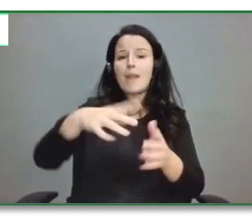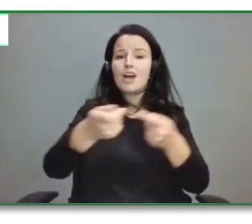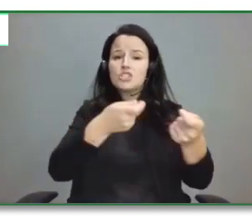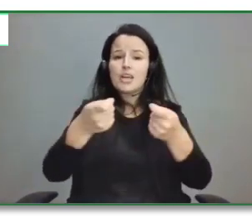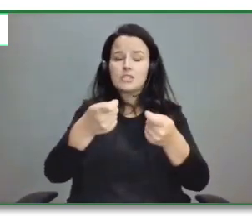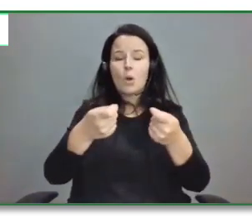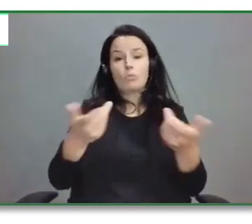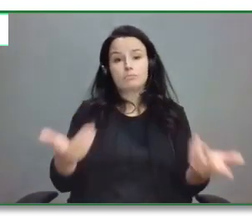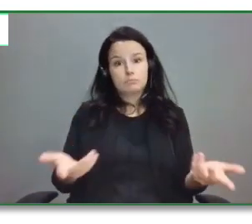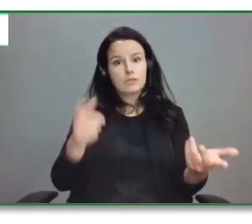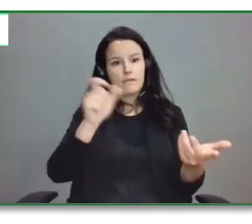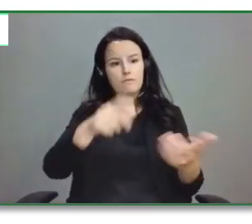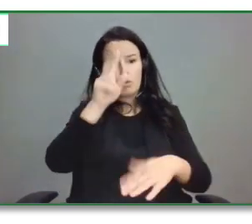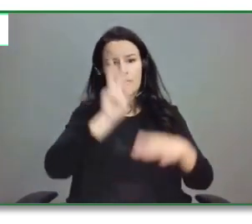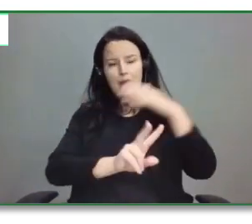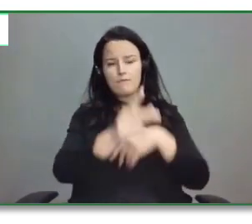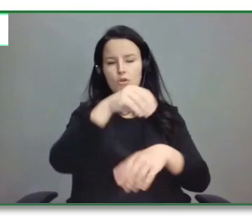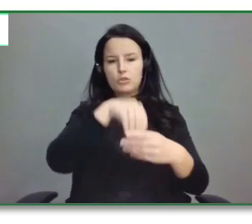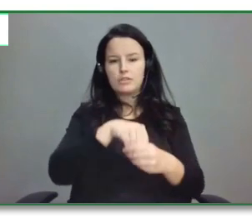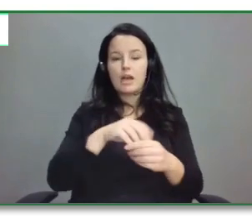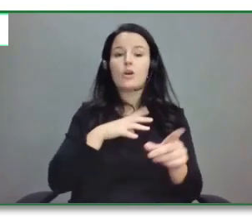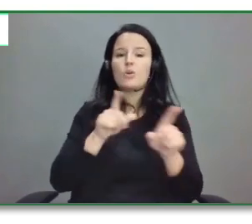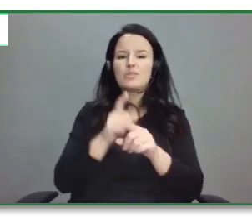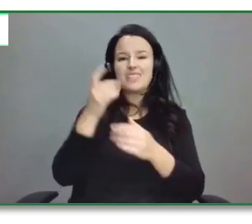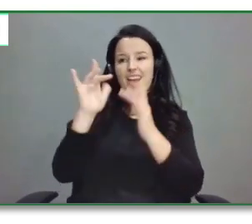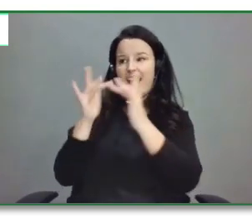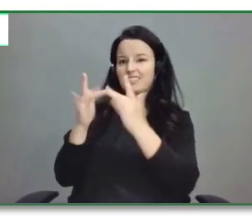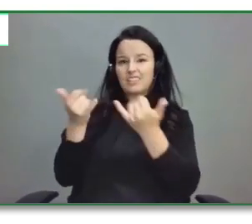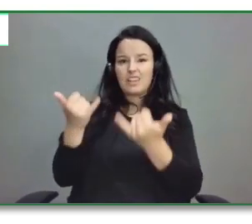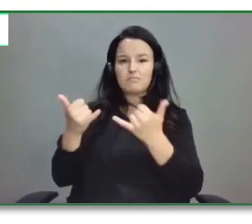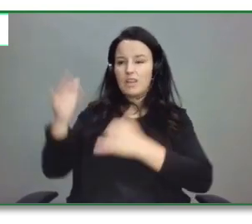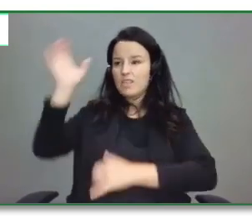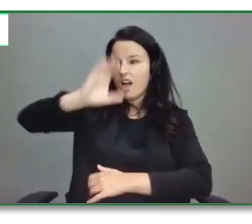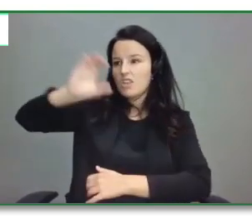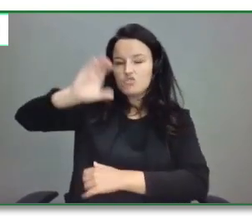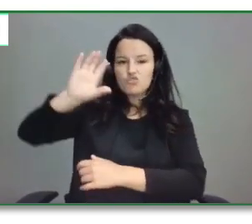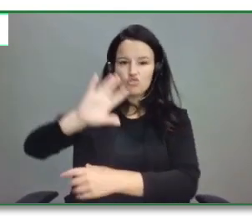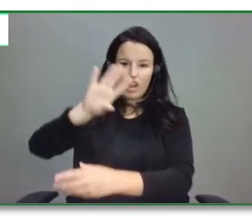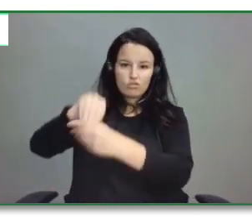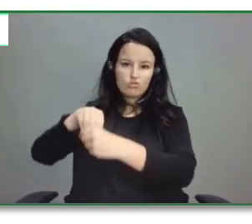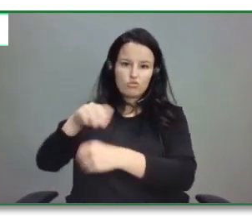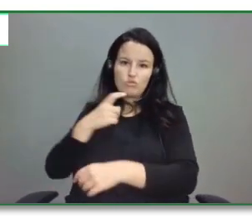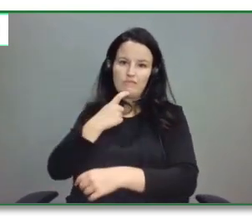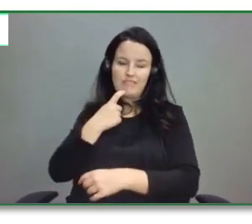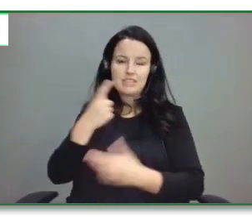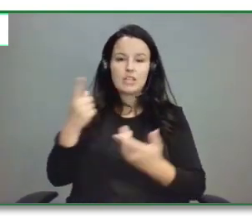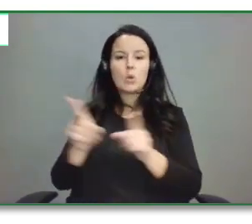un outil courant de recherche d'informations sur l'expérience touristique les informations fournies